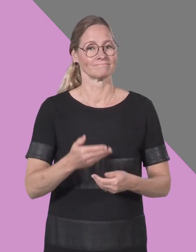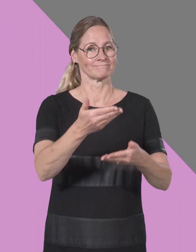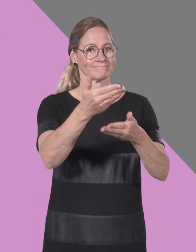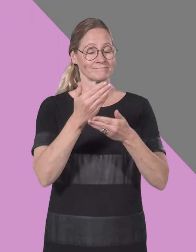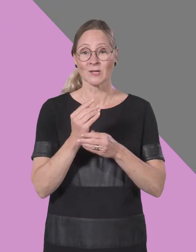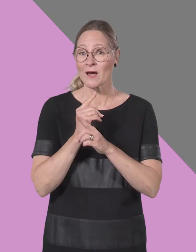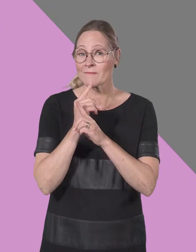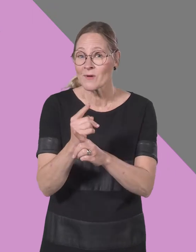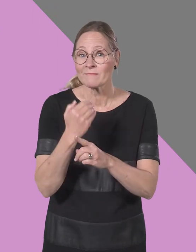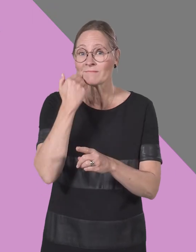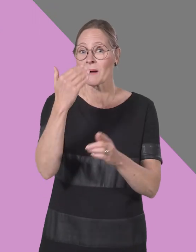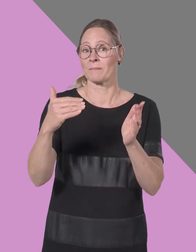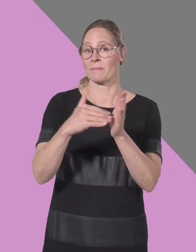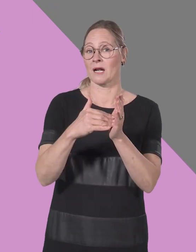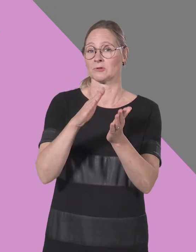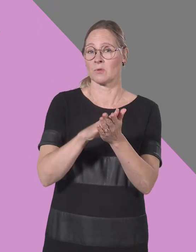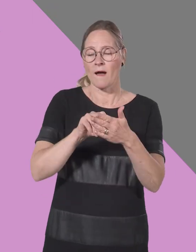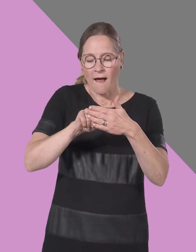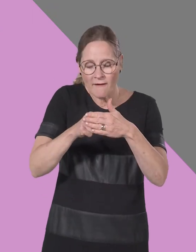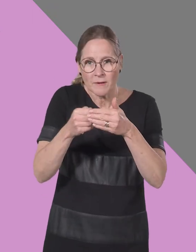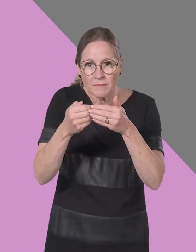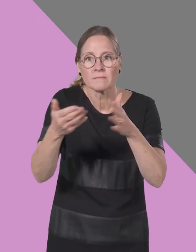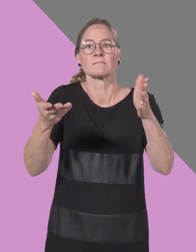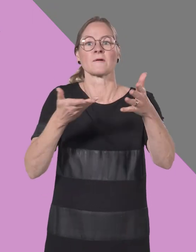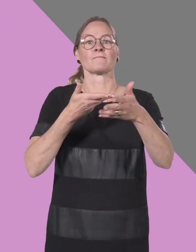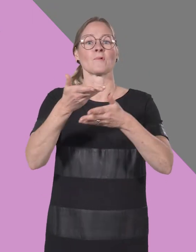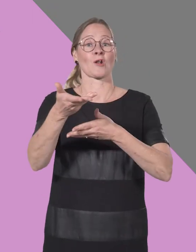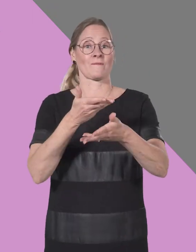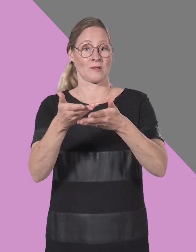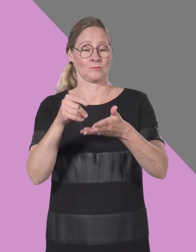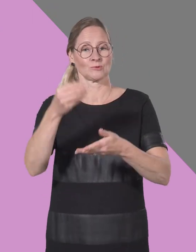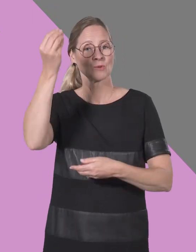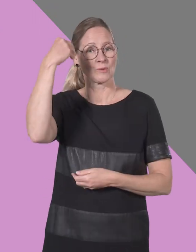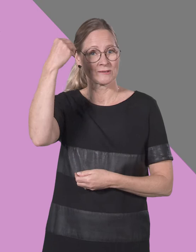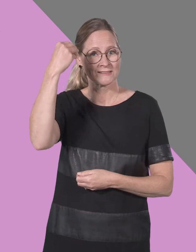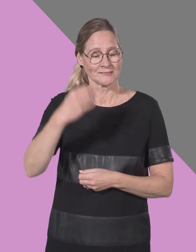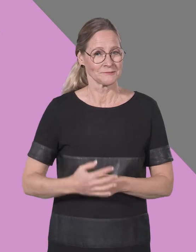Tervetuloa marraskuussa mukaan Avaimet vuorovaikutukseen -kurssille!